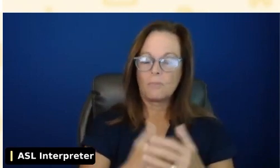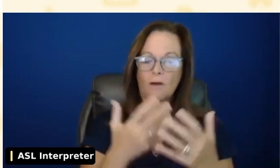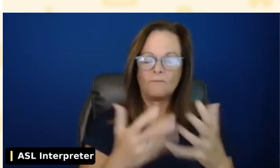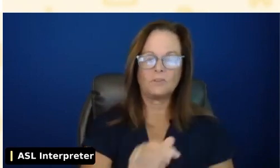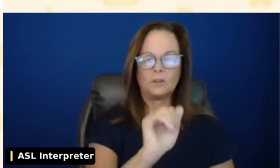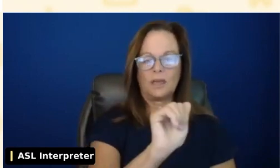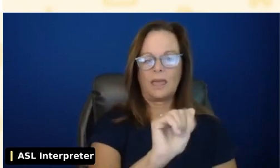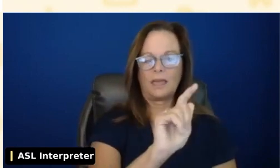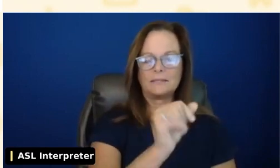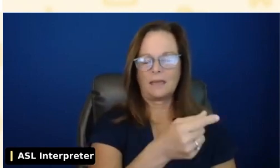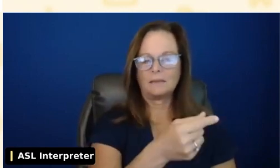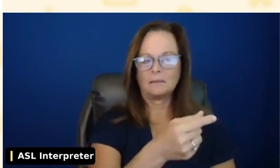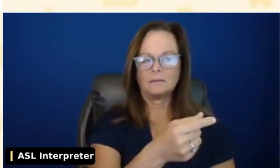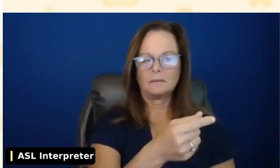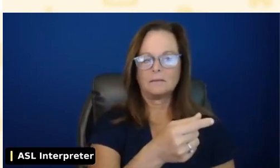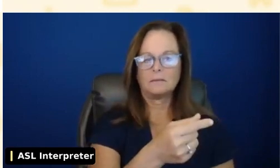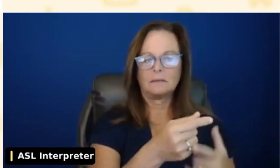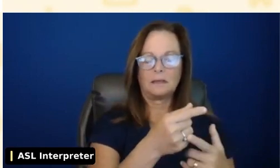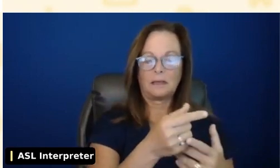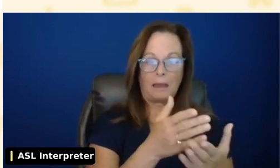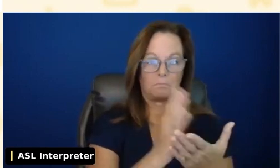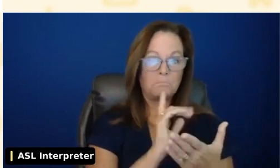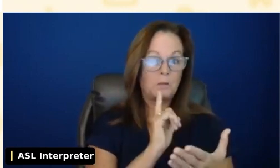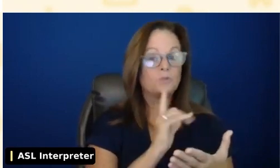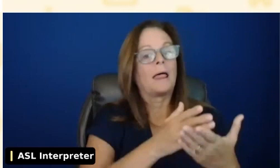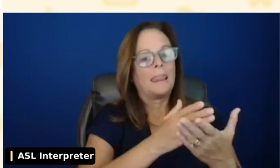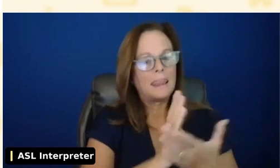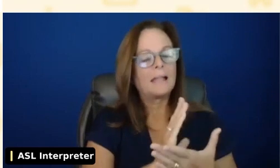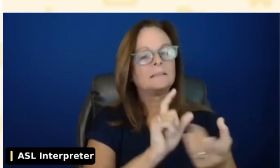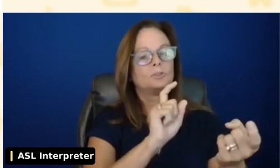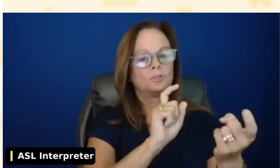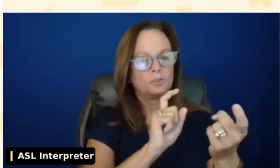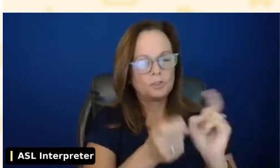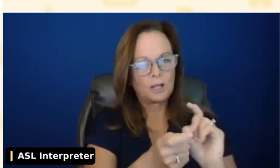de asegurarte de que tus complementos te permitan cambiar cosas, luego